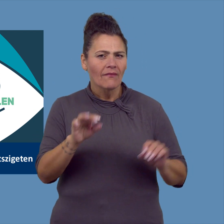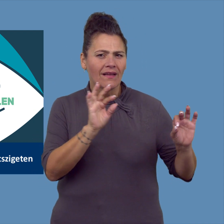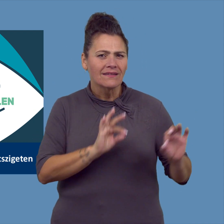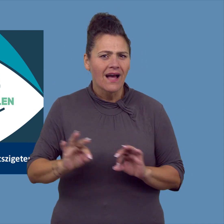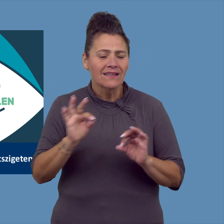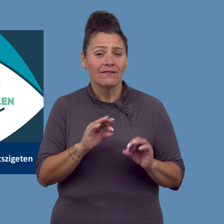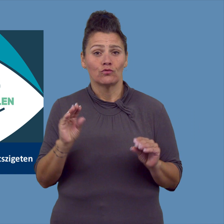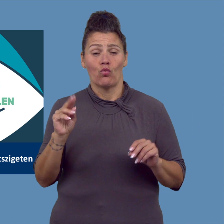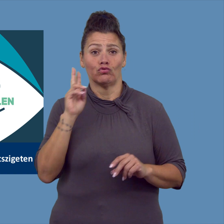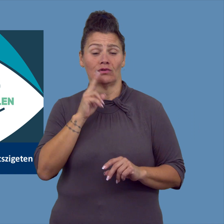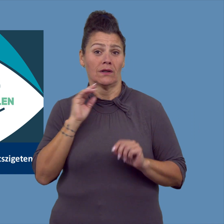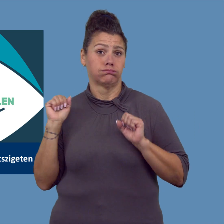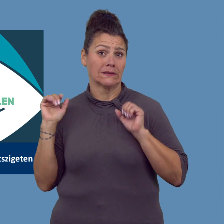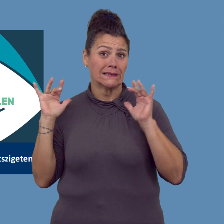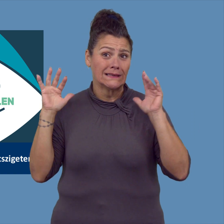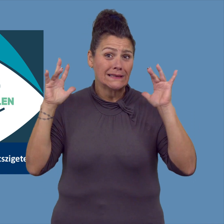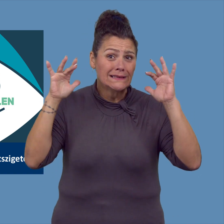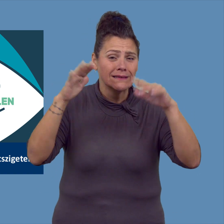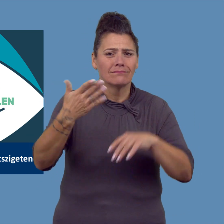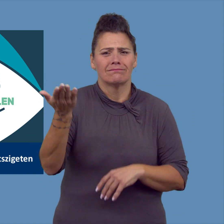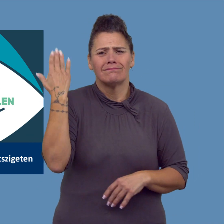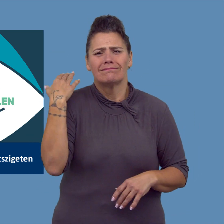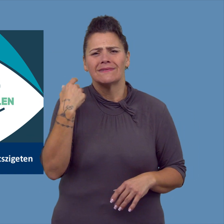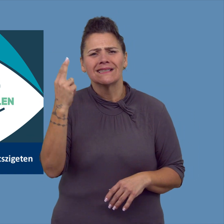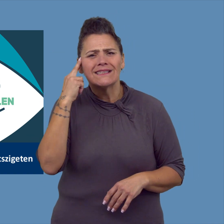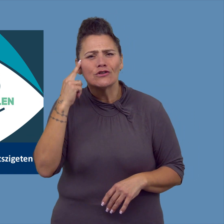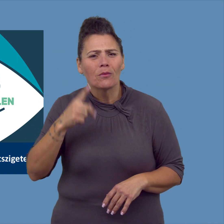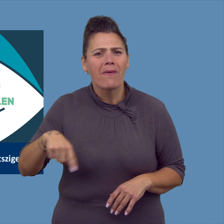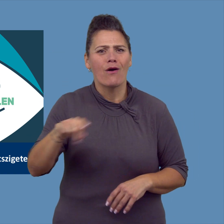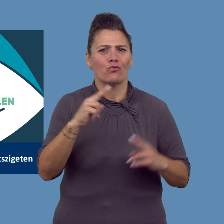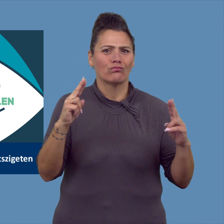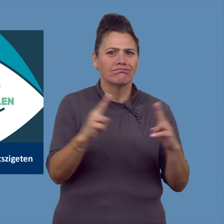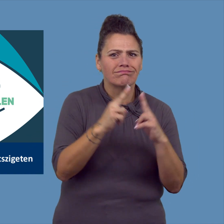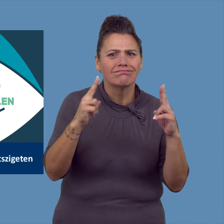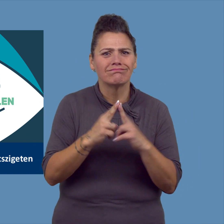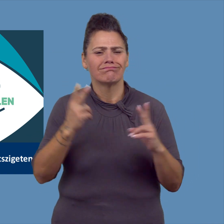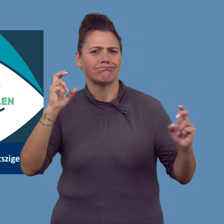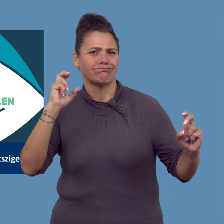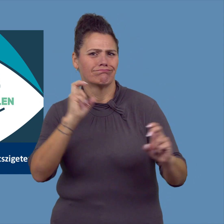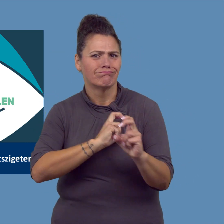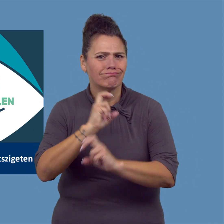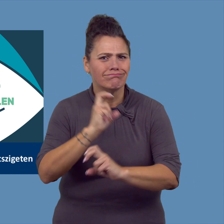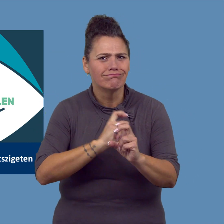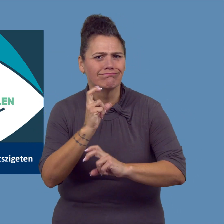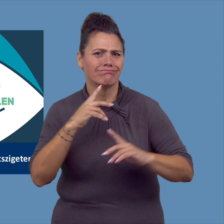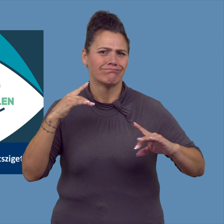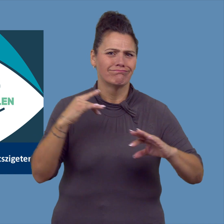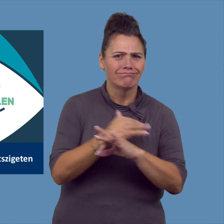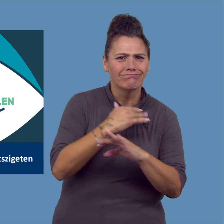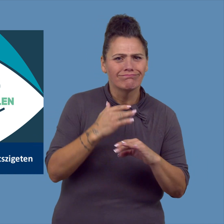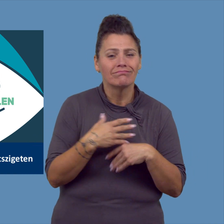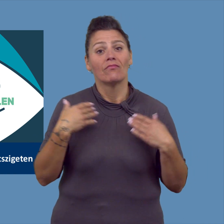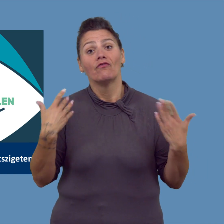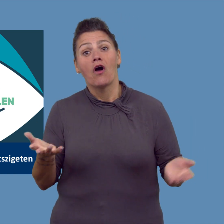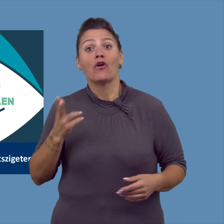Országszerte sok siket vett részt a világnapon, ahol találkoztak a régi ismerősökkel.